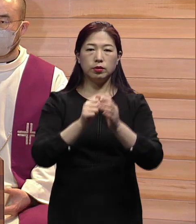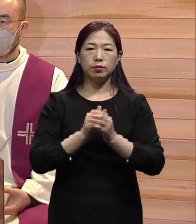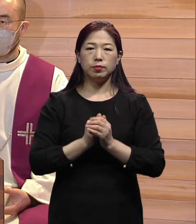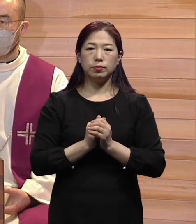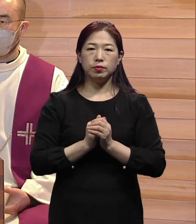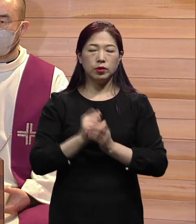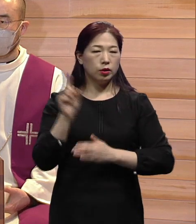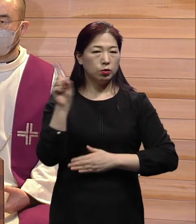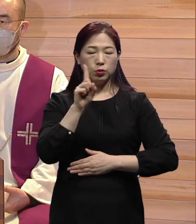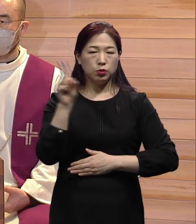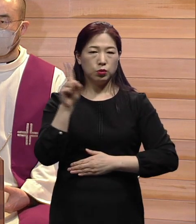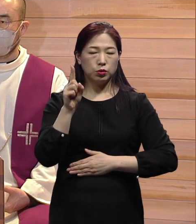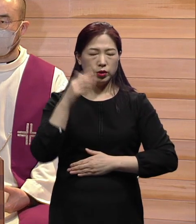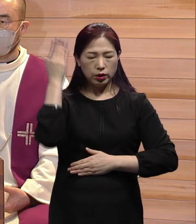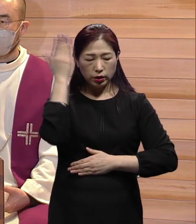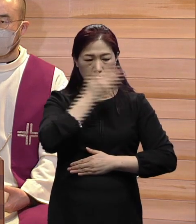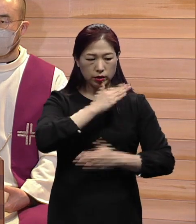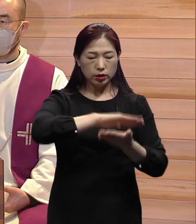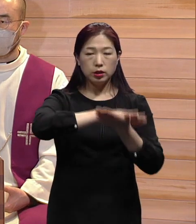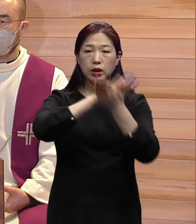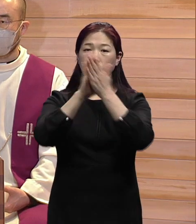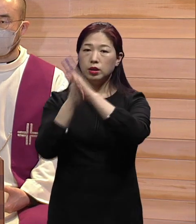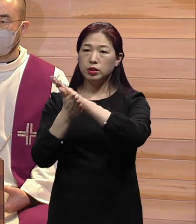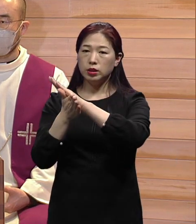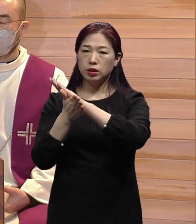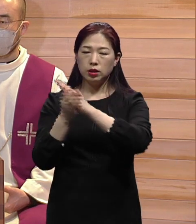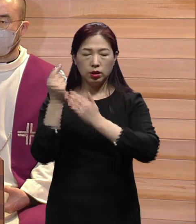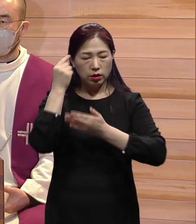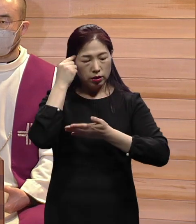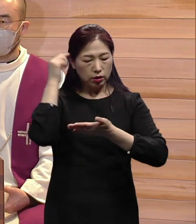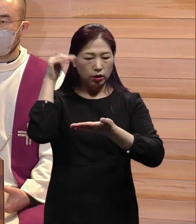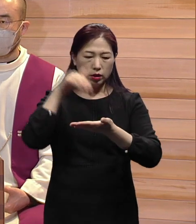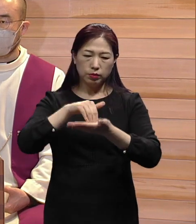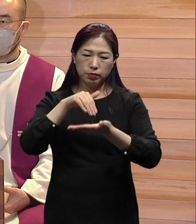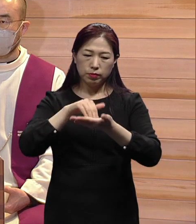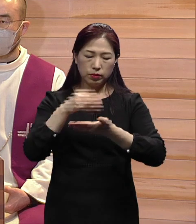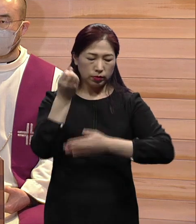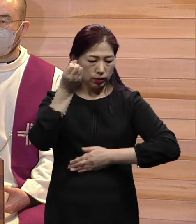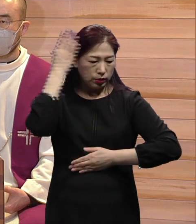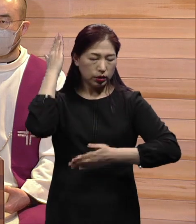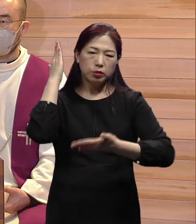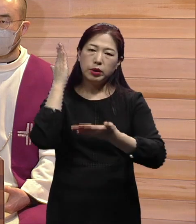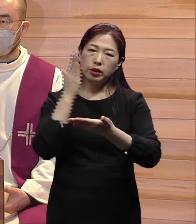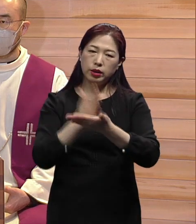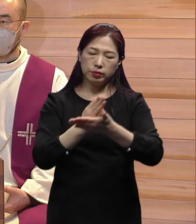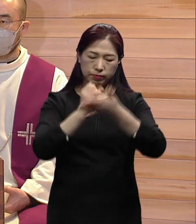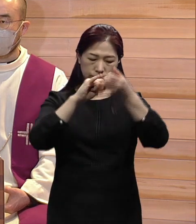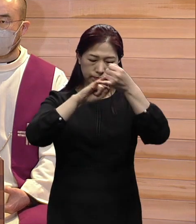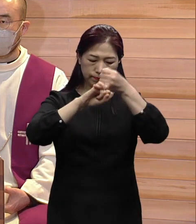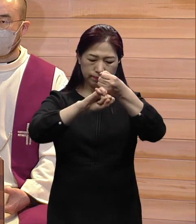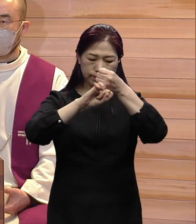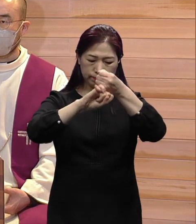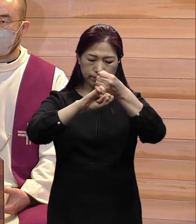무엇을 정화해야하는지 성찰하고 잊지 말아야 할 것입니다